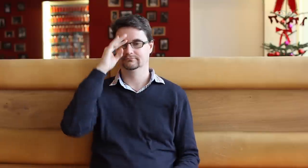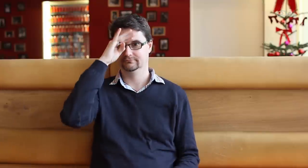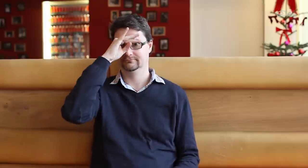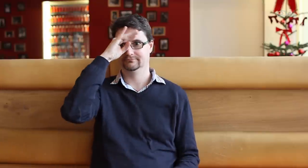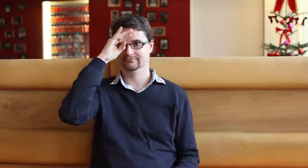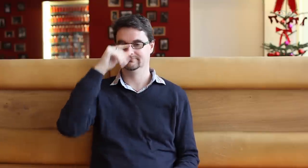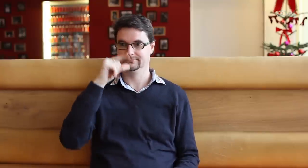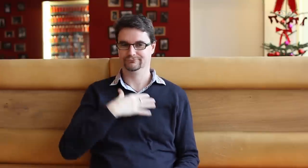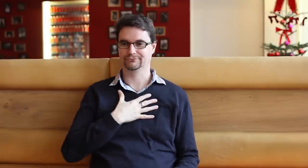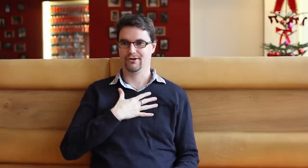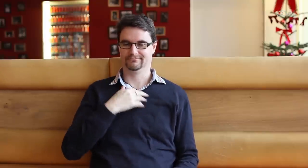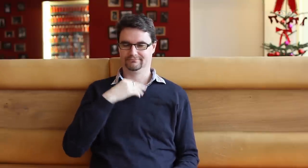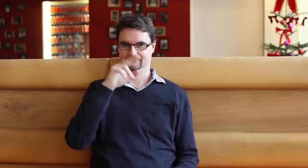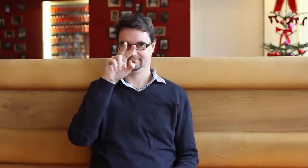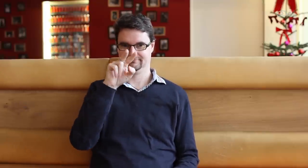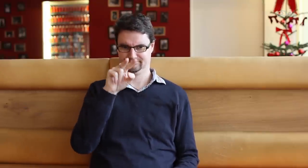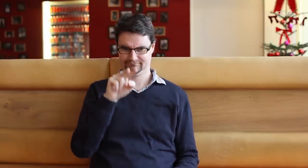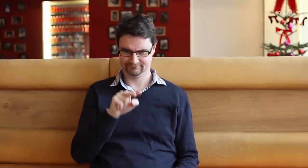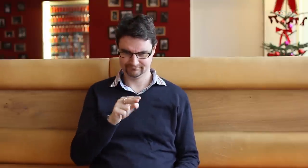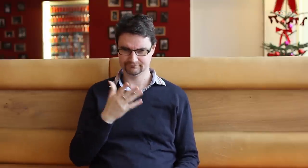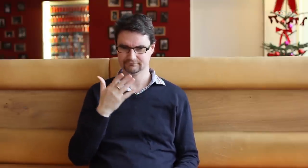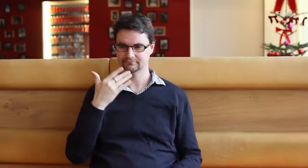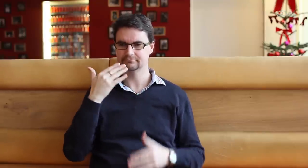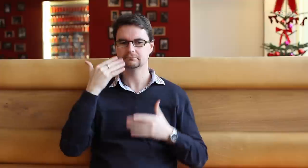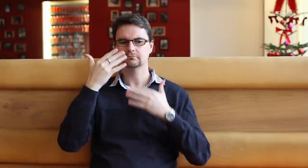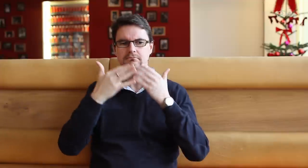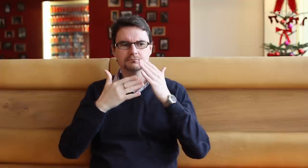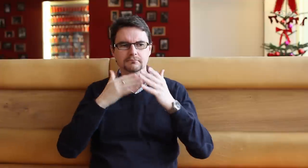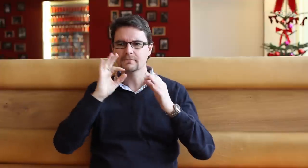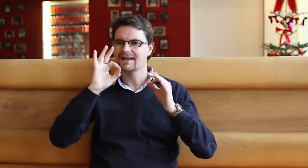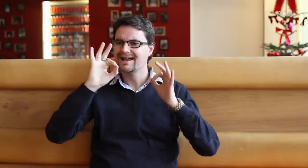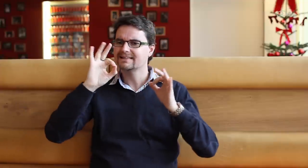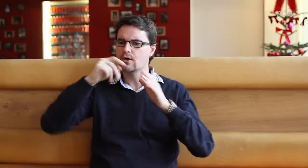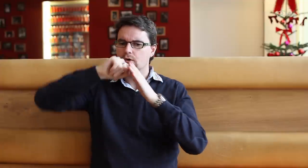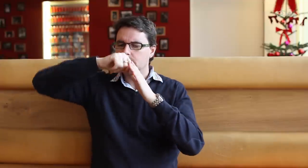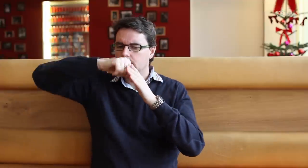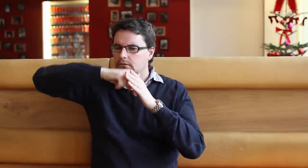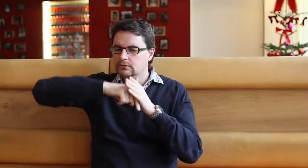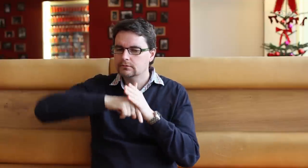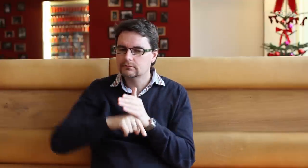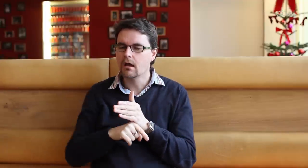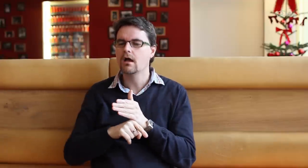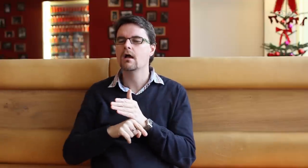Ich hab lang gegrübelt. Ich war geschockt. Ich hab den Text gelesen und fing dann an noch genauer zu recherchieren.